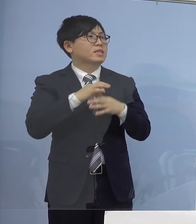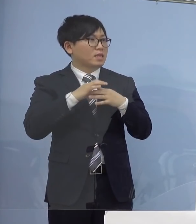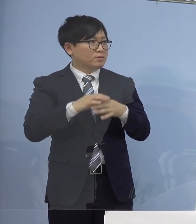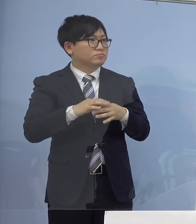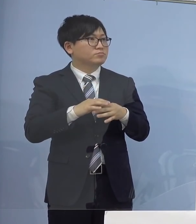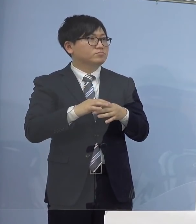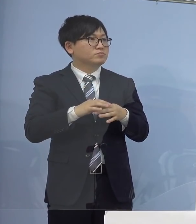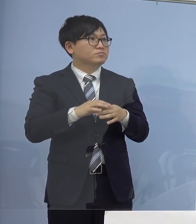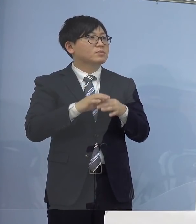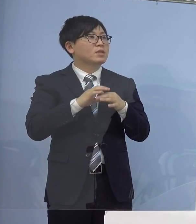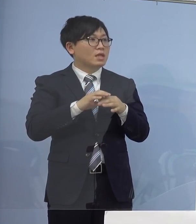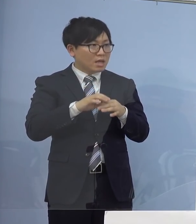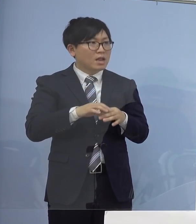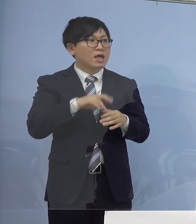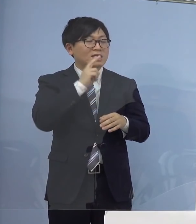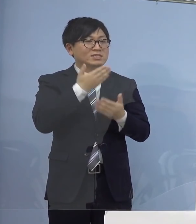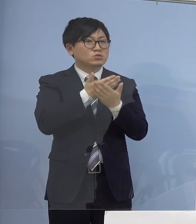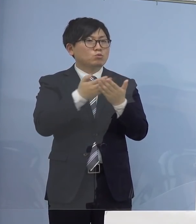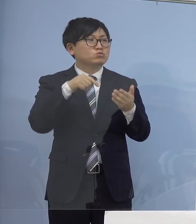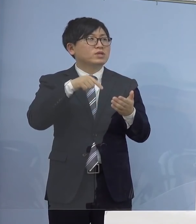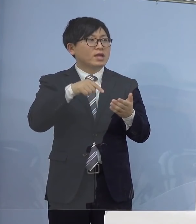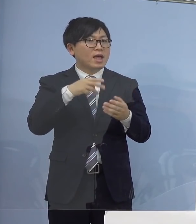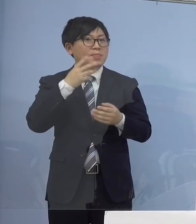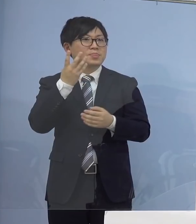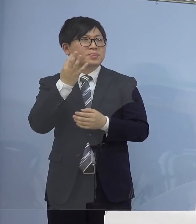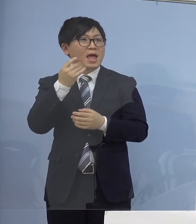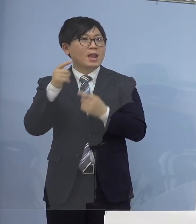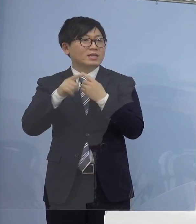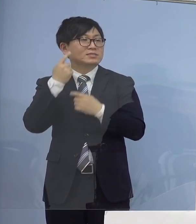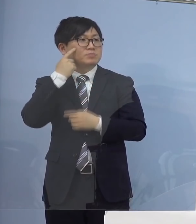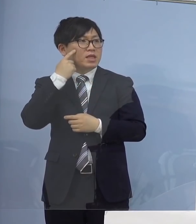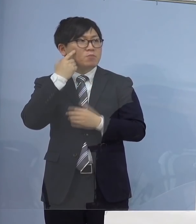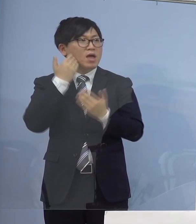さすがに差し控えさせていただきたいと いうふうに思っております